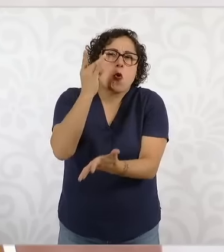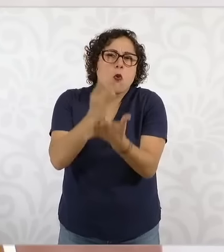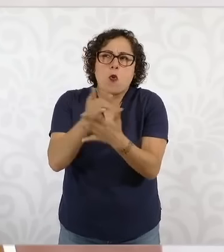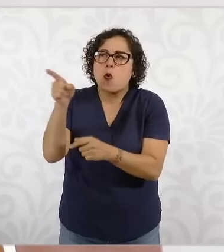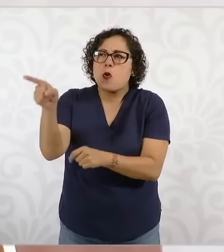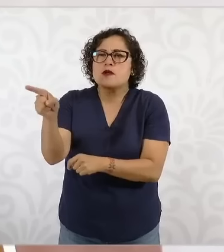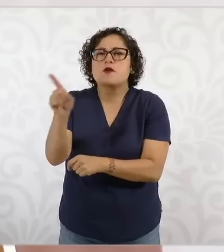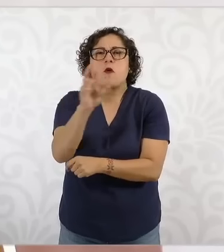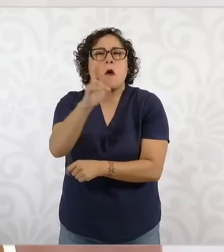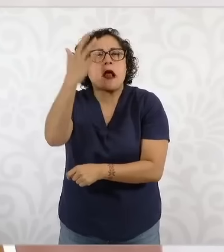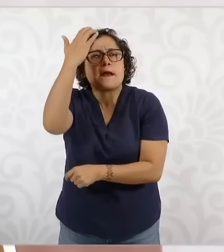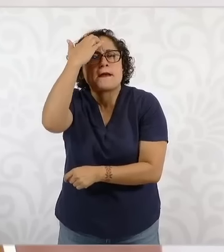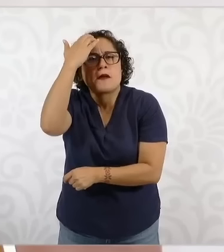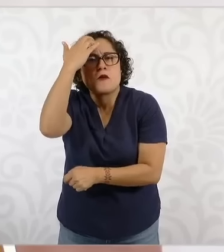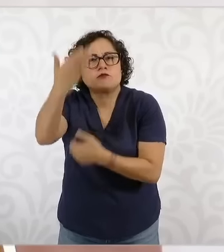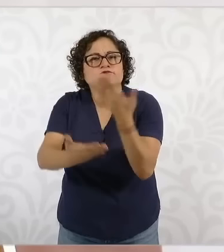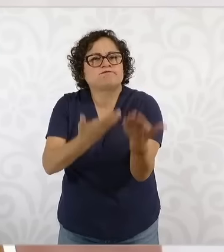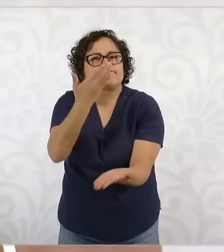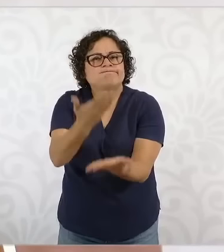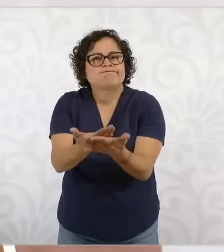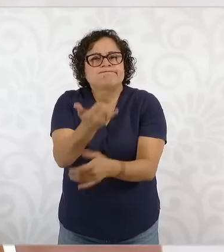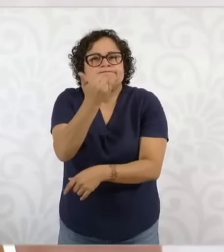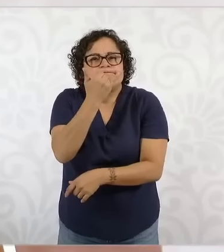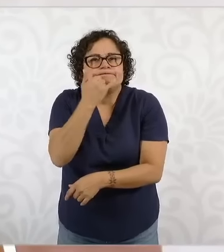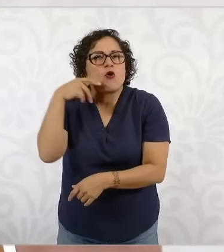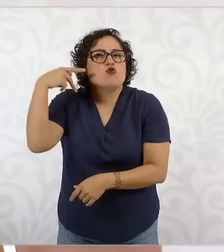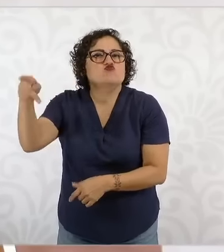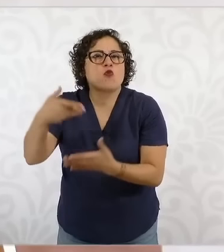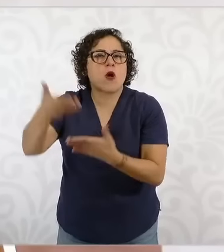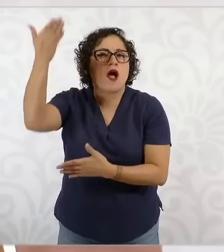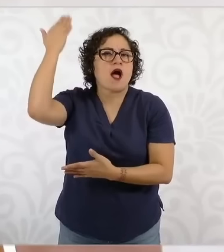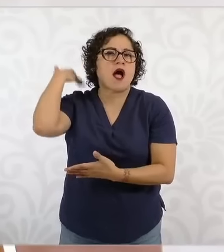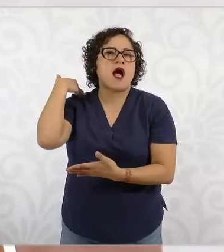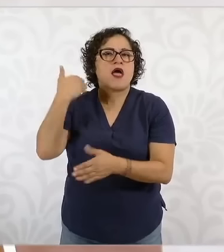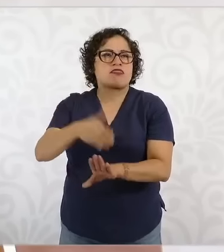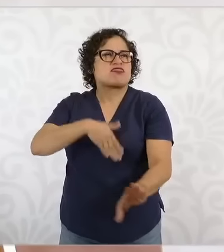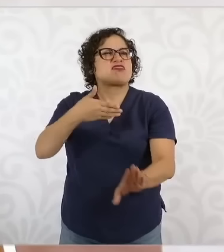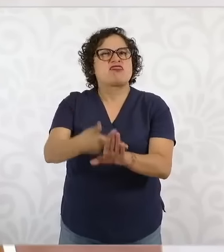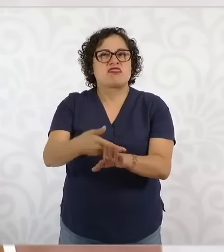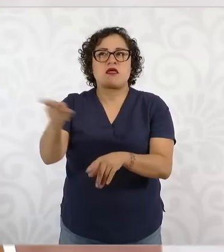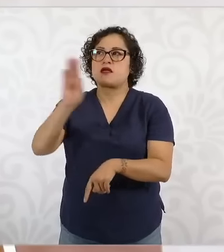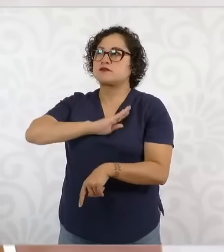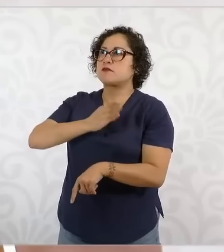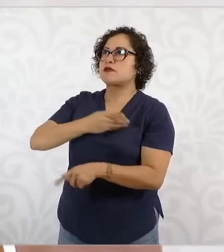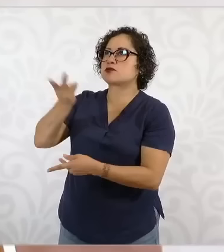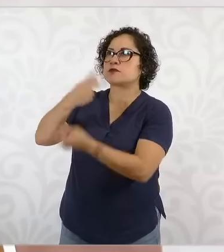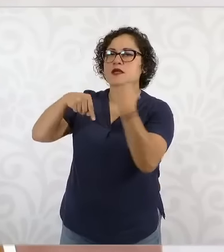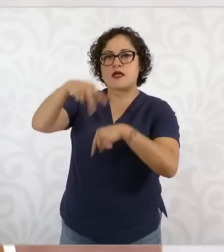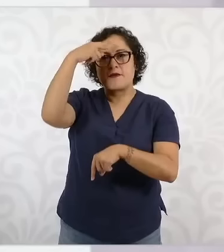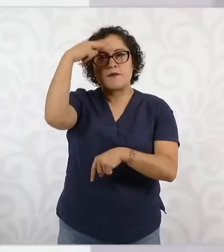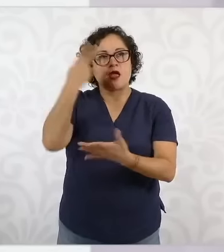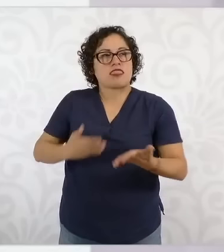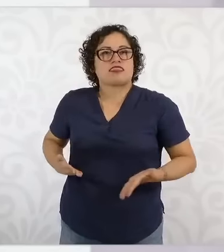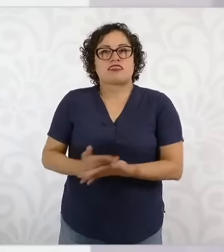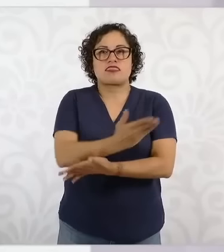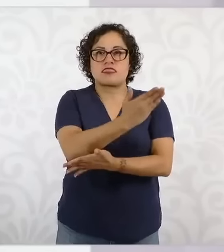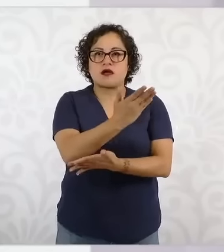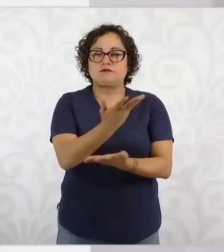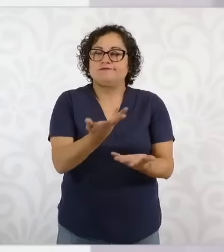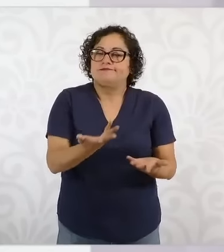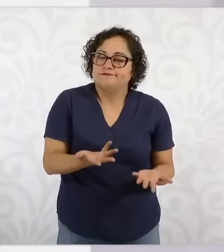las atrocidades que hubo eh con la llegada de los españoles a México. E y hubo una actitud,